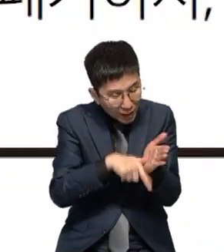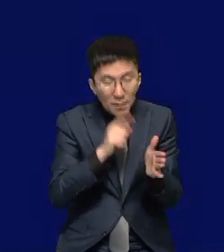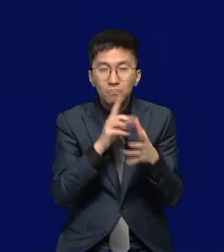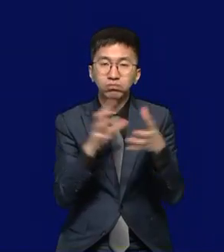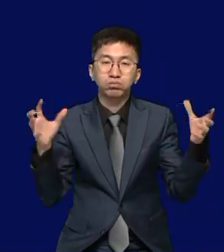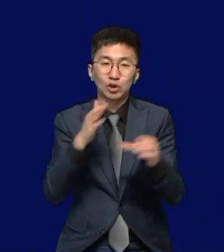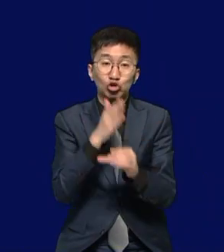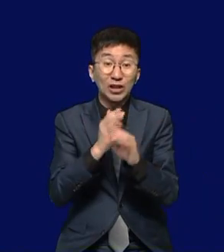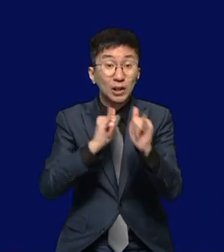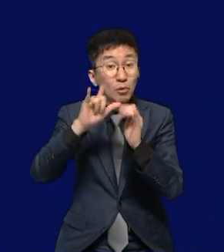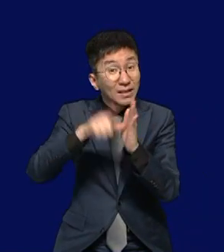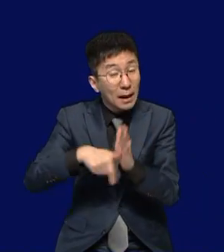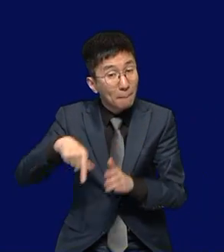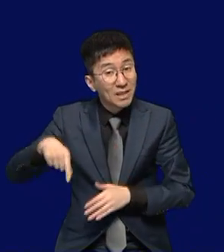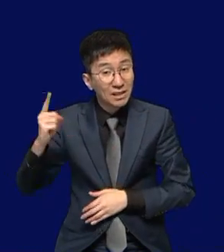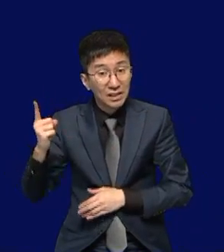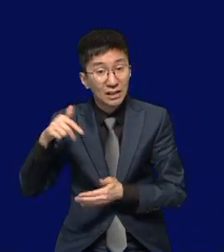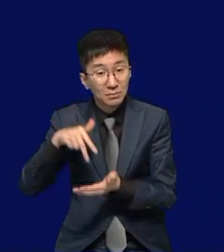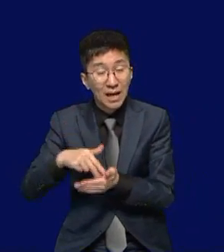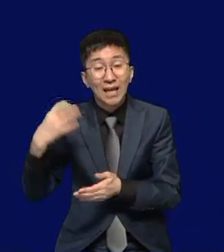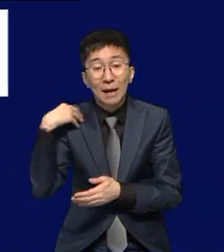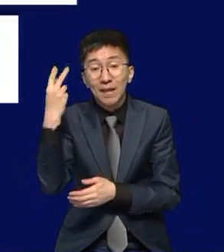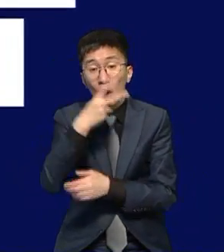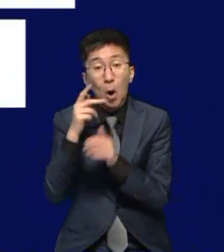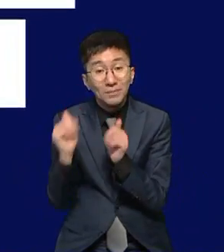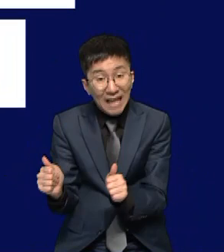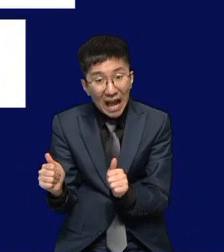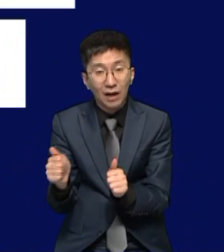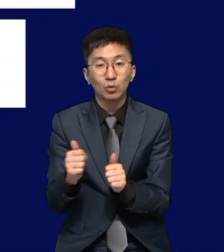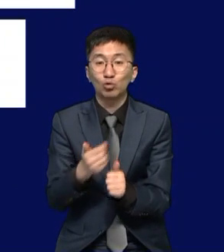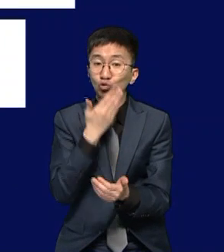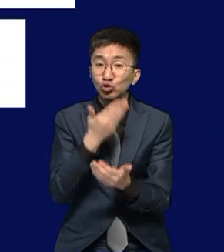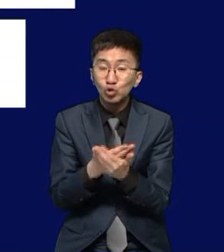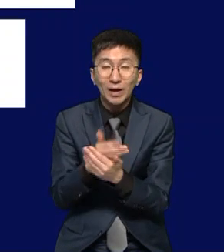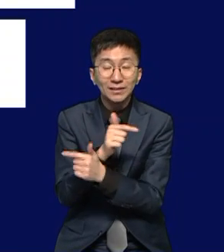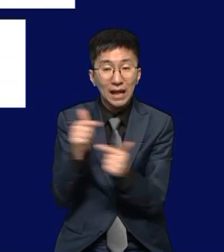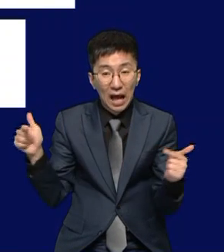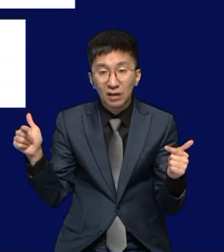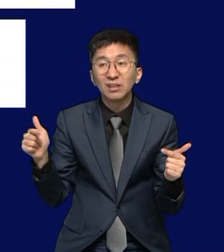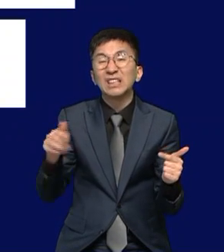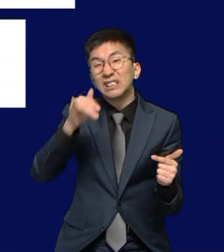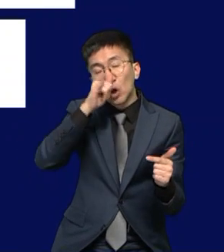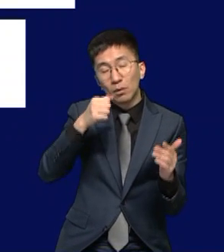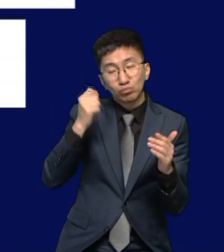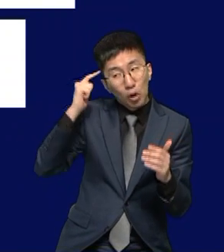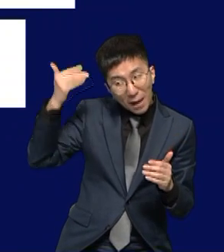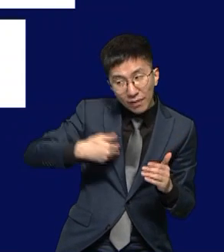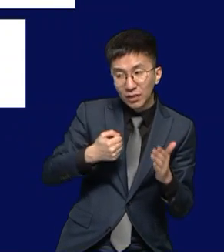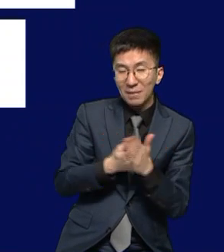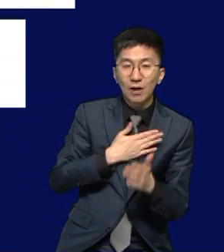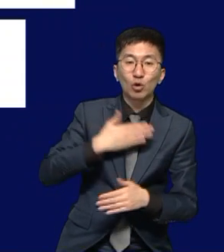인터뷰 중 PD가 담당 검사의 이름과 사건의 중요 사항을 물어봐 알려줬는데 검사 사칭을 도운 걸로 판결됐다고 적혀